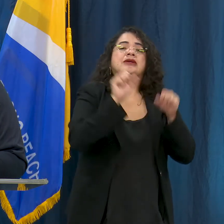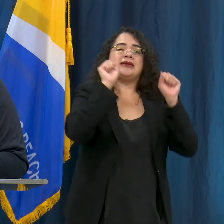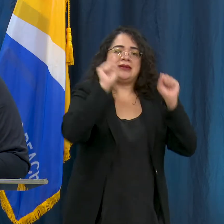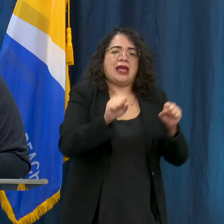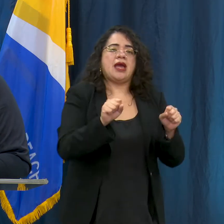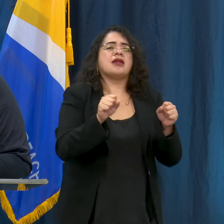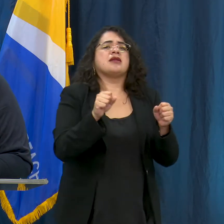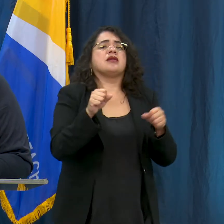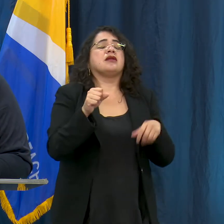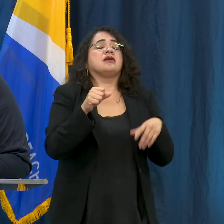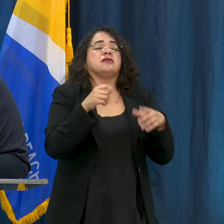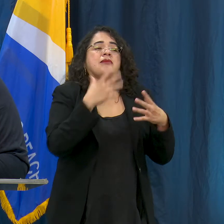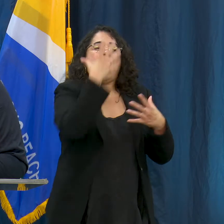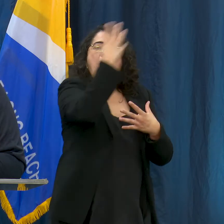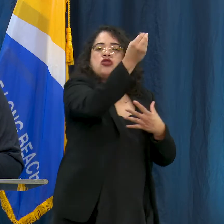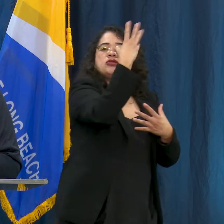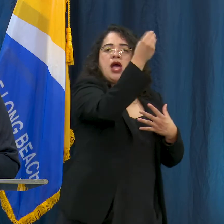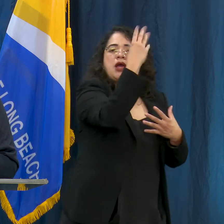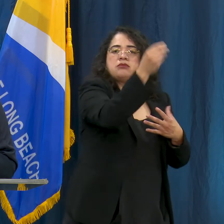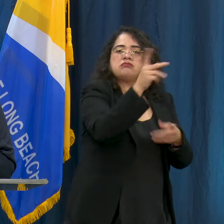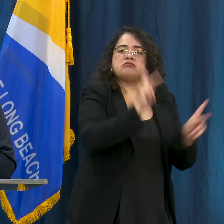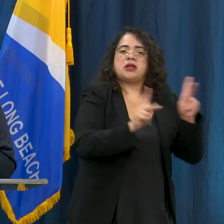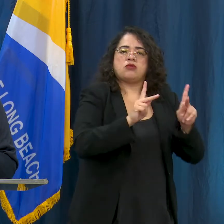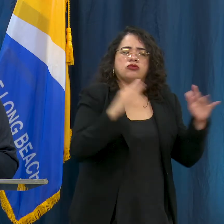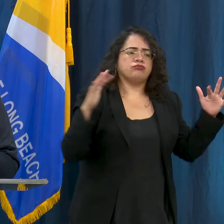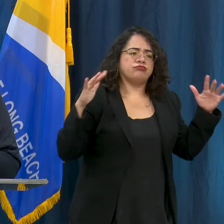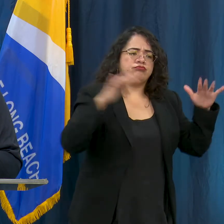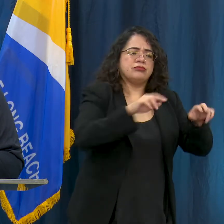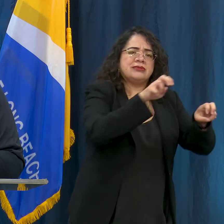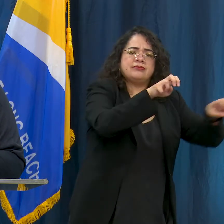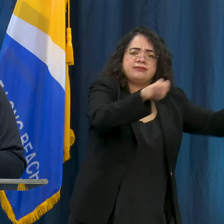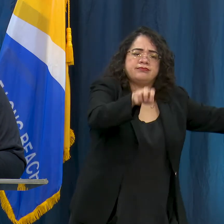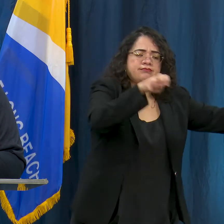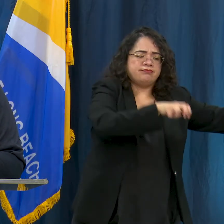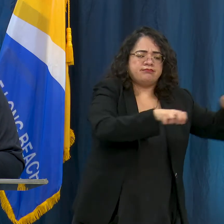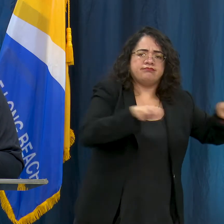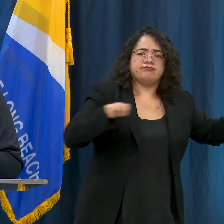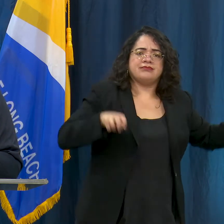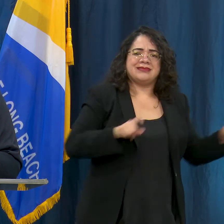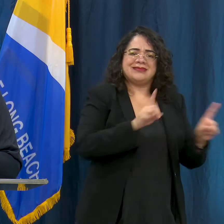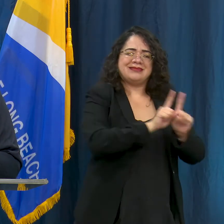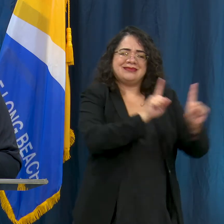libre soy más información y toda información master en nuestra men dia